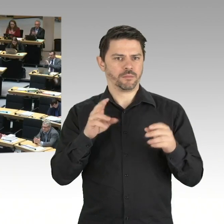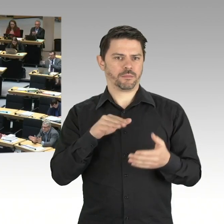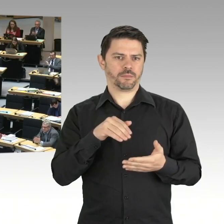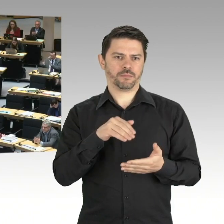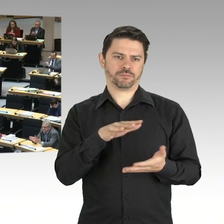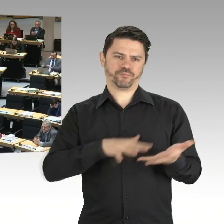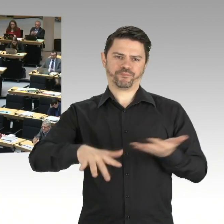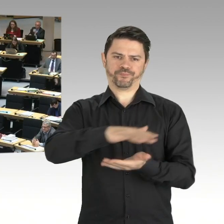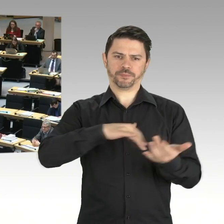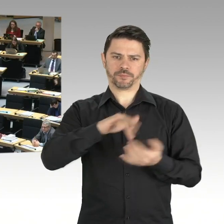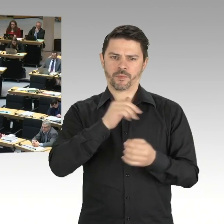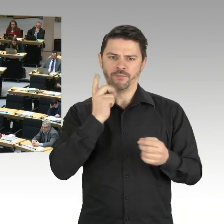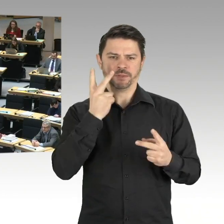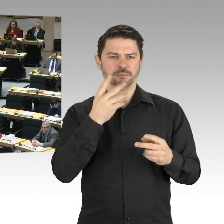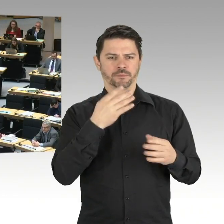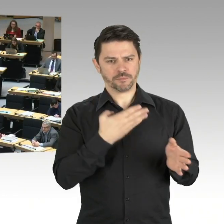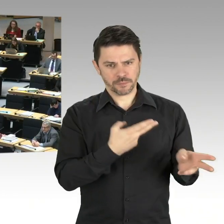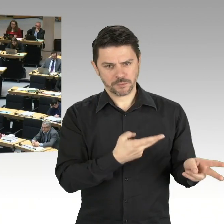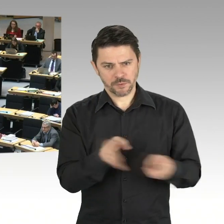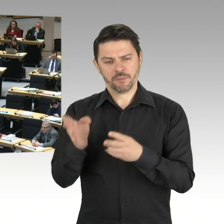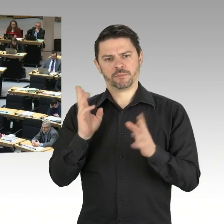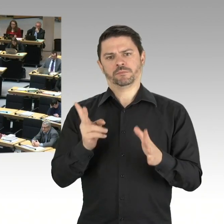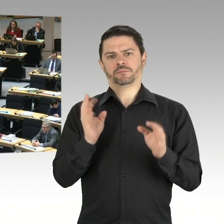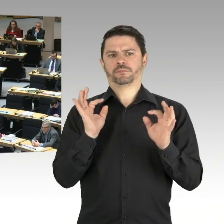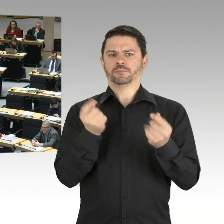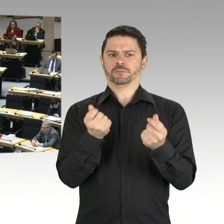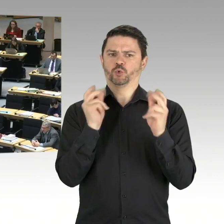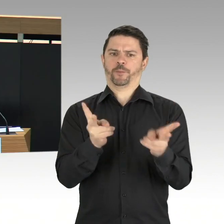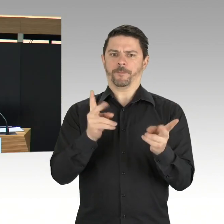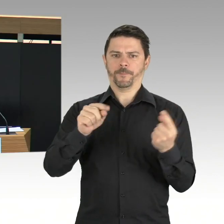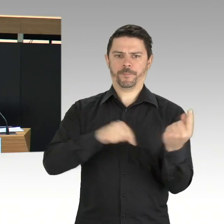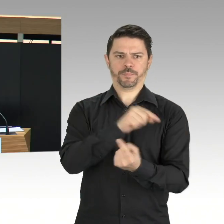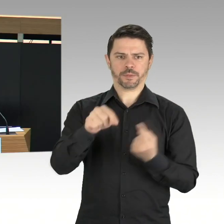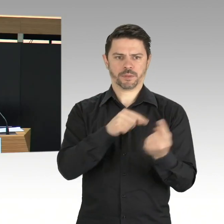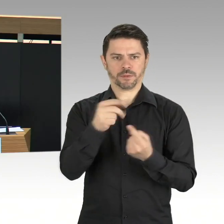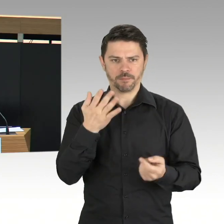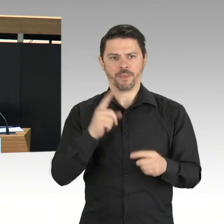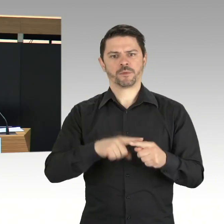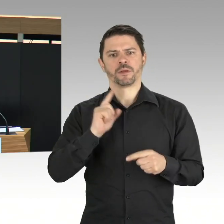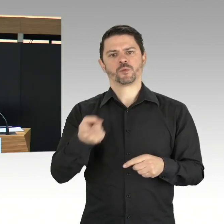Wir stehen in der Pflicht zu handeln und das tun wir heute auch. Wir steuern seit drei Jahren mit allen möglichen landespolitischen Instrumenten gegen